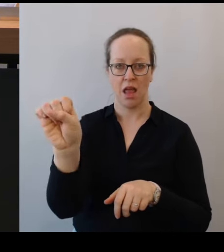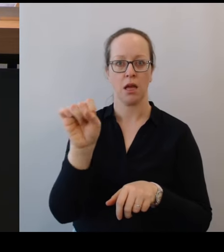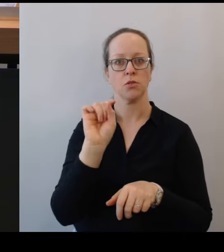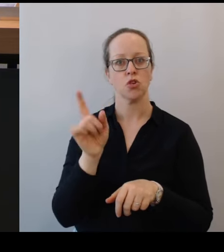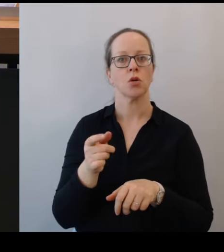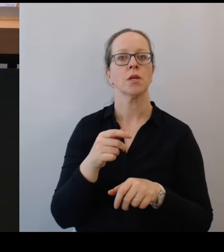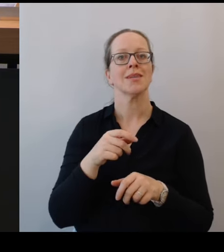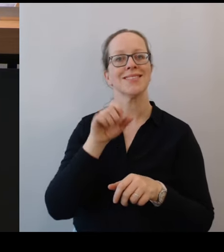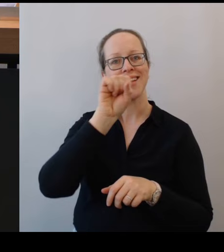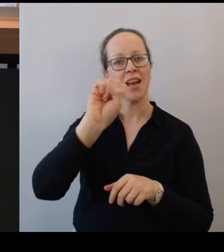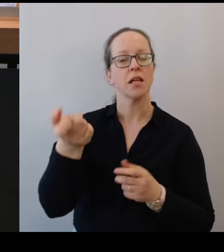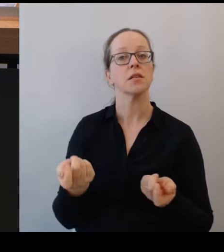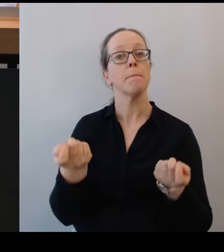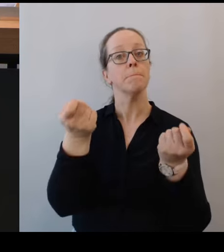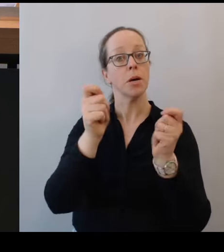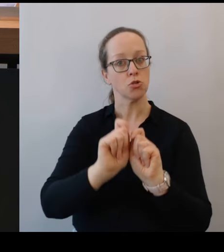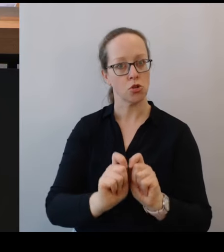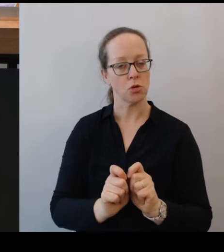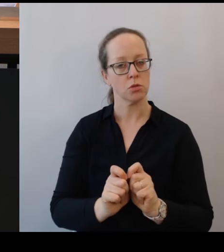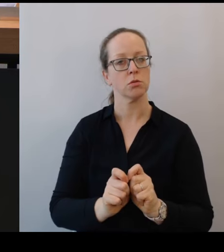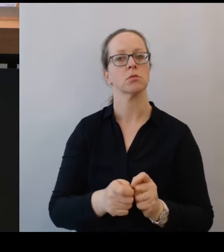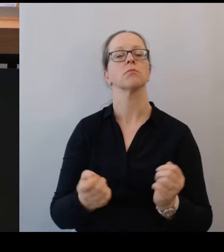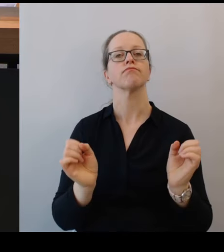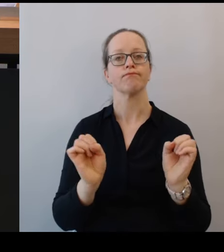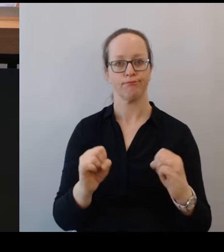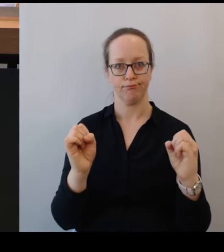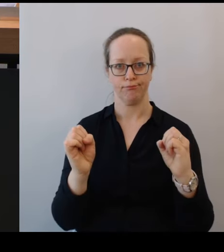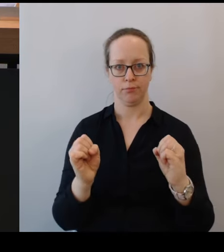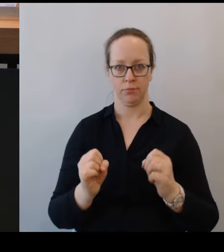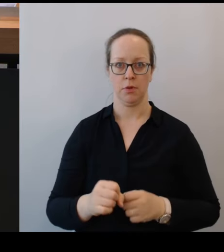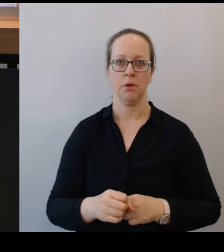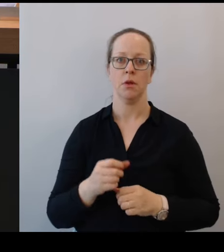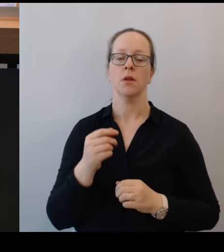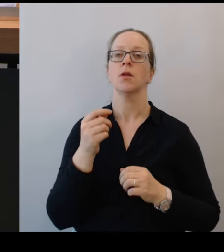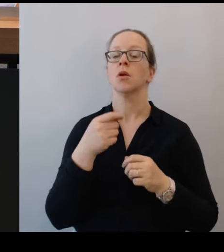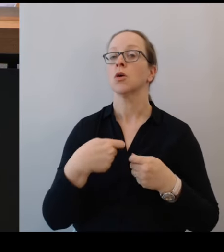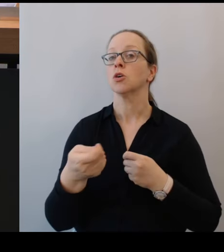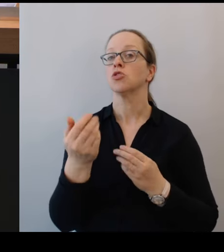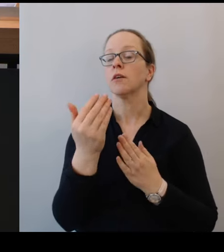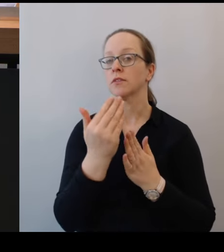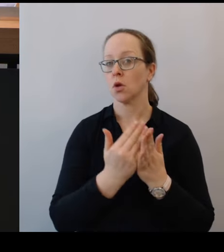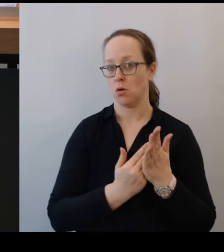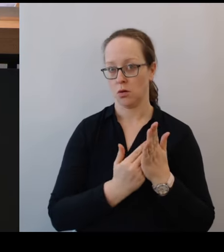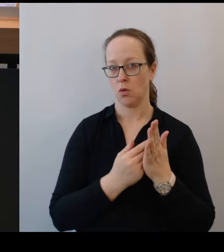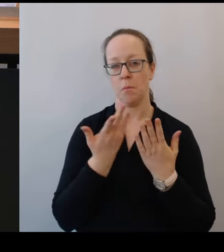Geschäftsordnung konkretisiert. Das heißt, wenn es zu Meinungsverschiedenheiten kommt. Sie haben es ja kurz ausgeführt